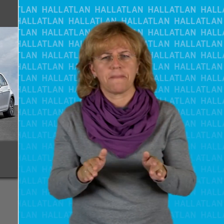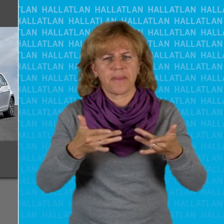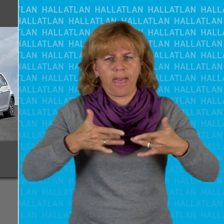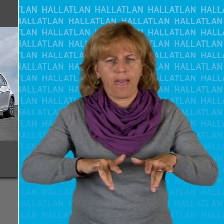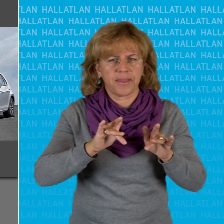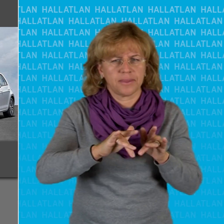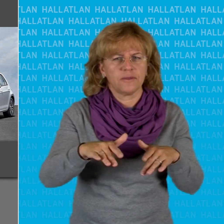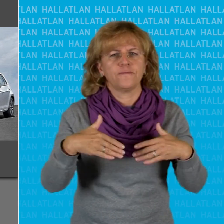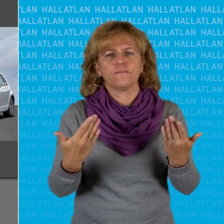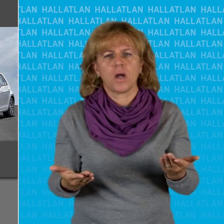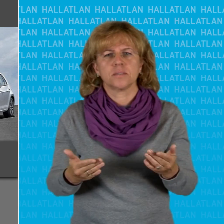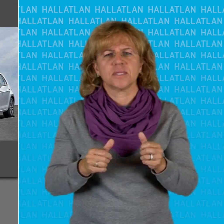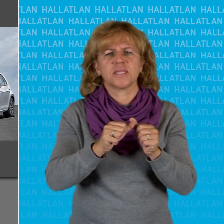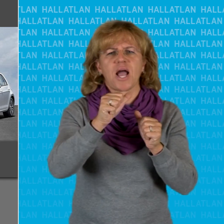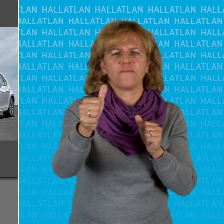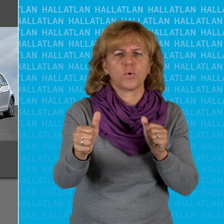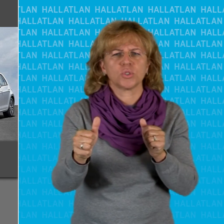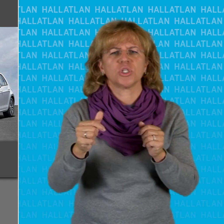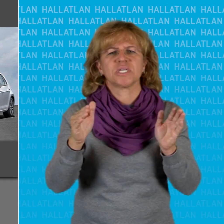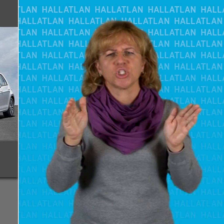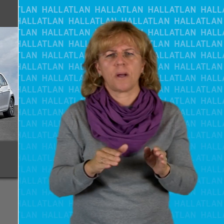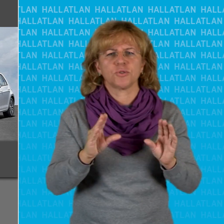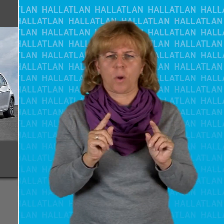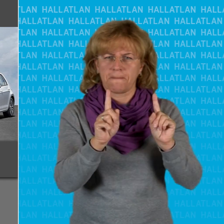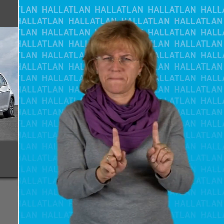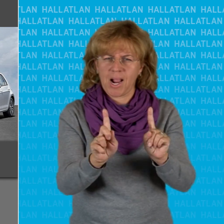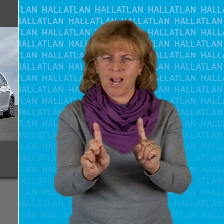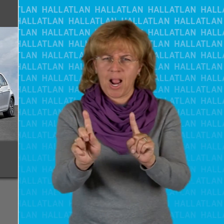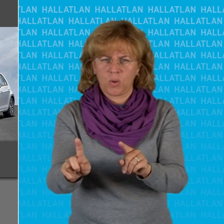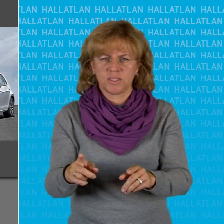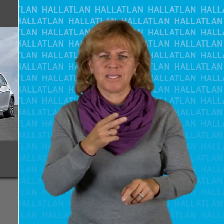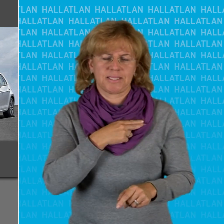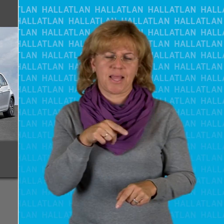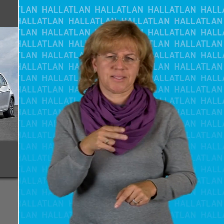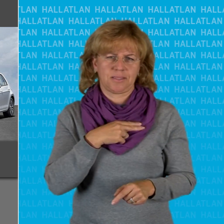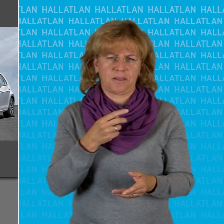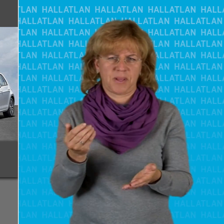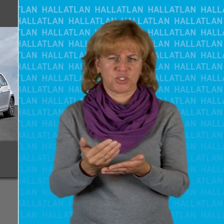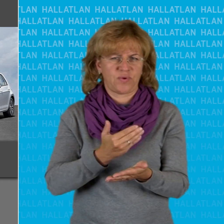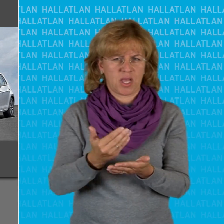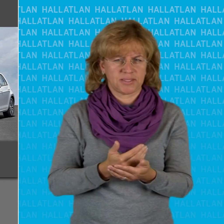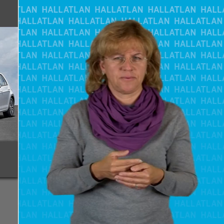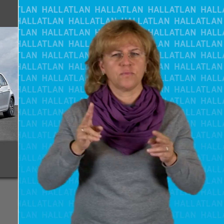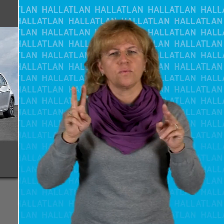ezeken a helyeken kisebbek a megteendő távolságok, sok a megállás.